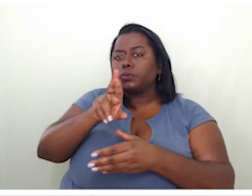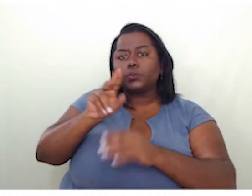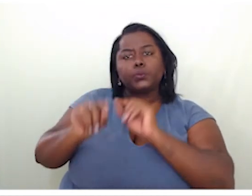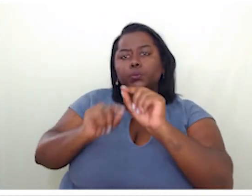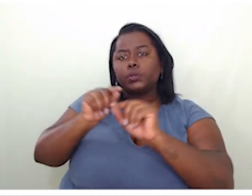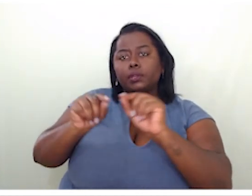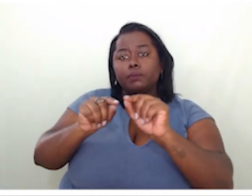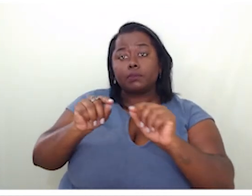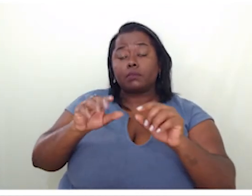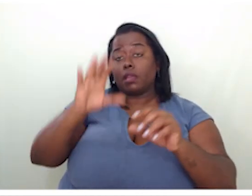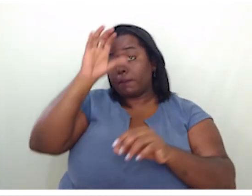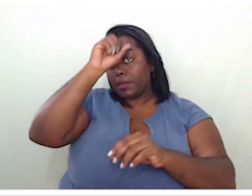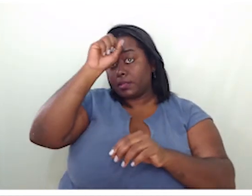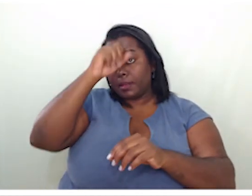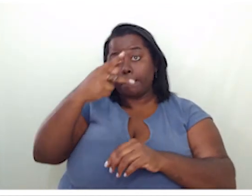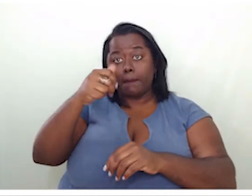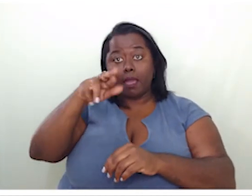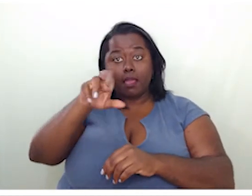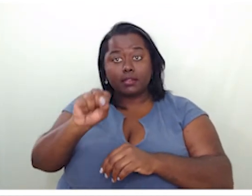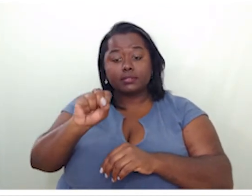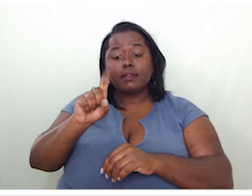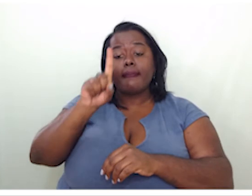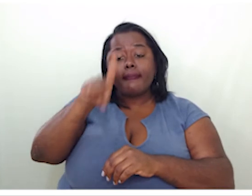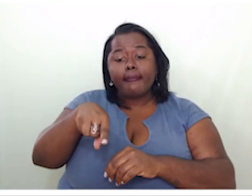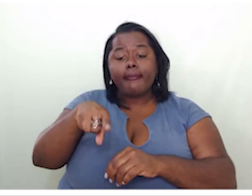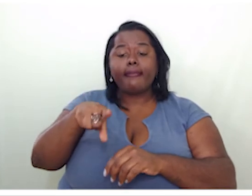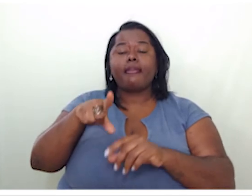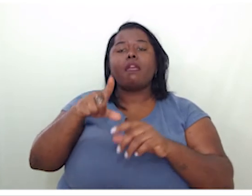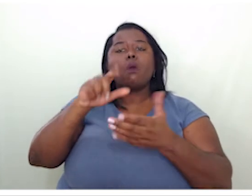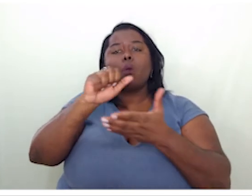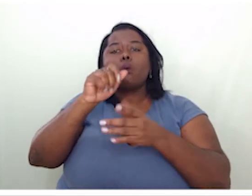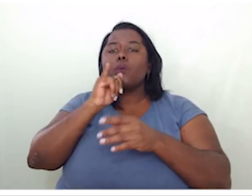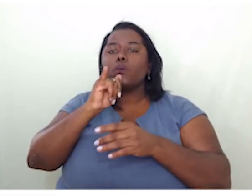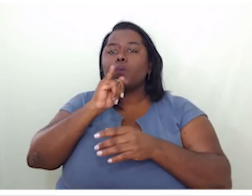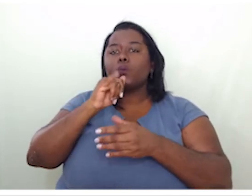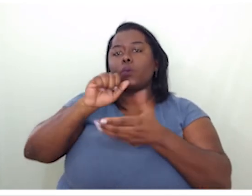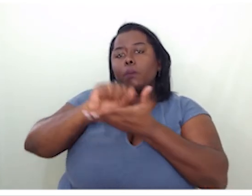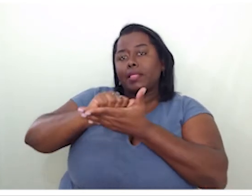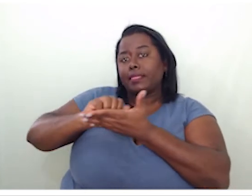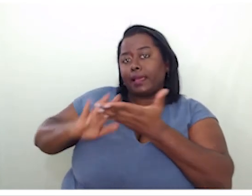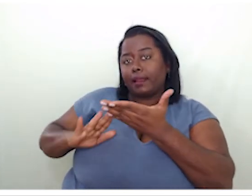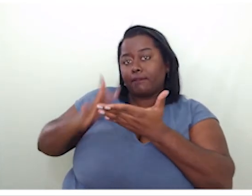el otro apenas asume a partir de allí, sin que nadie lo apresure,